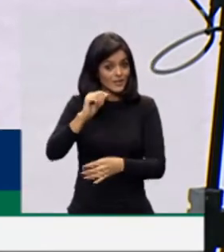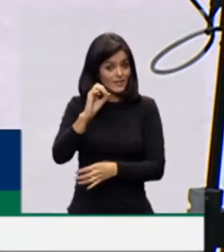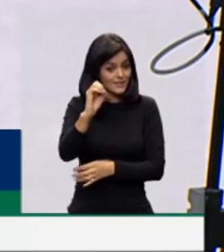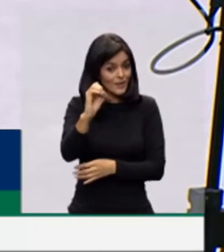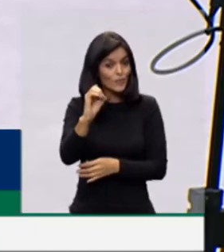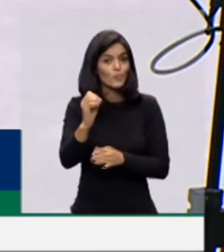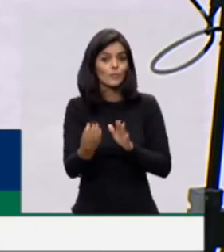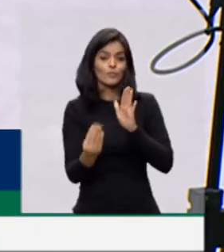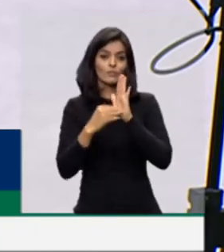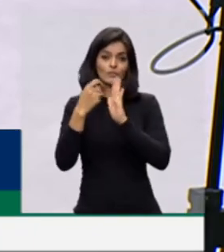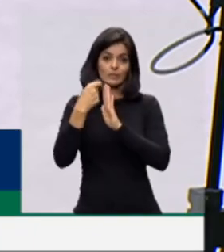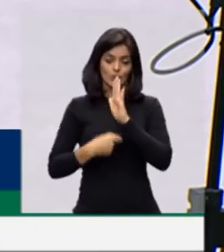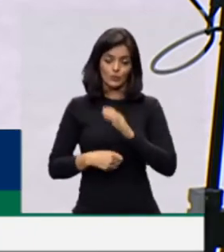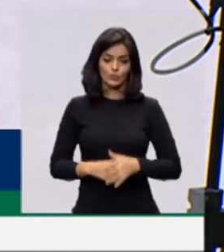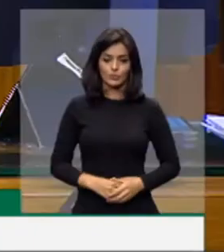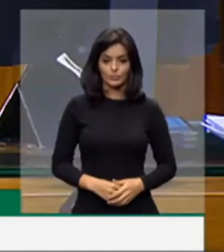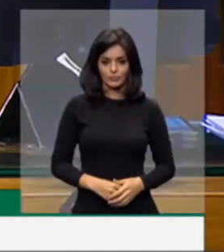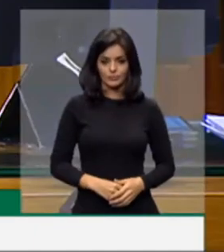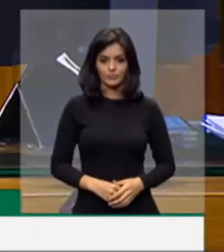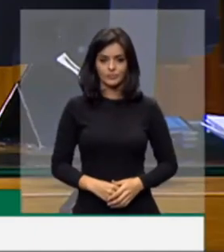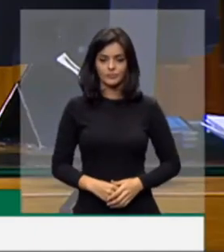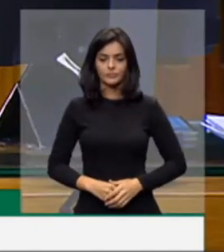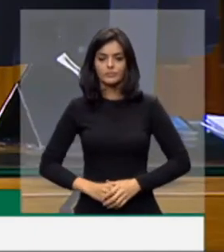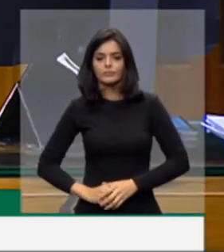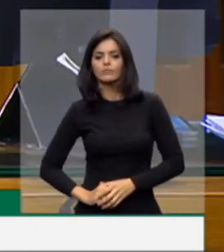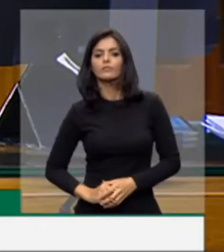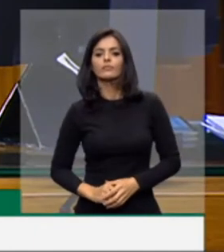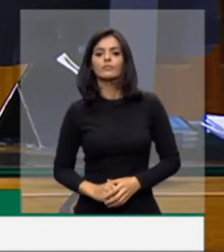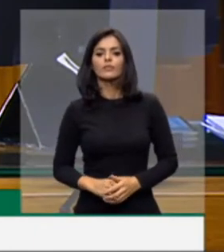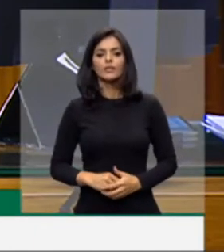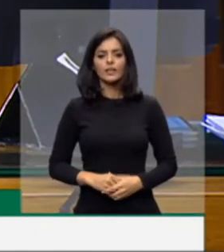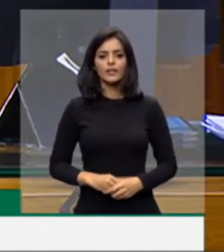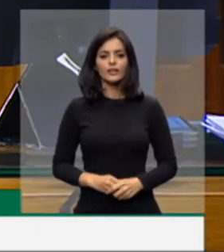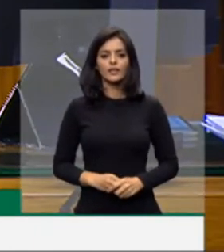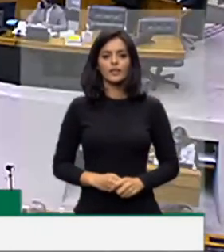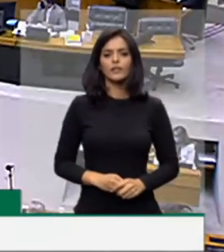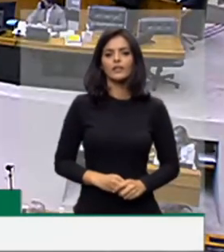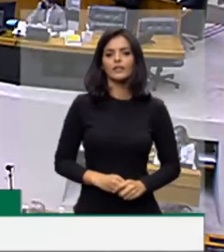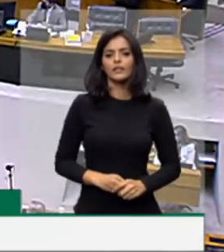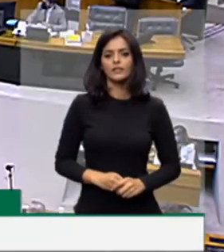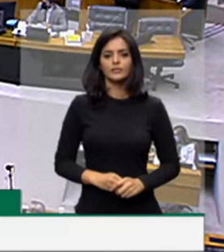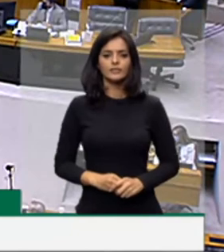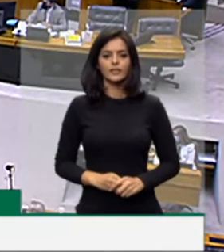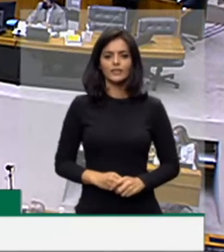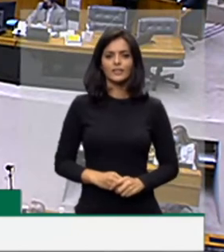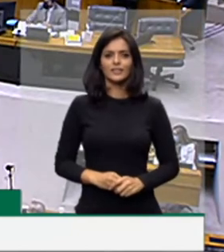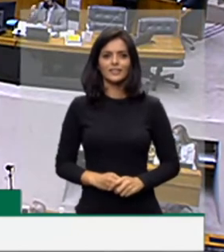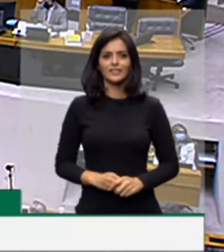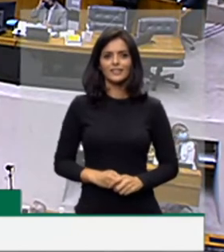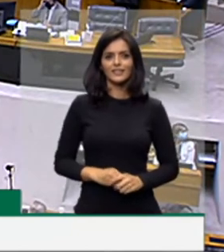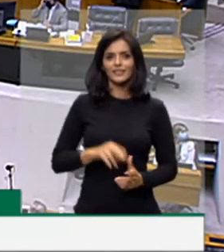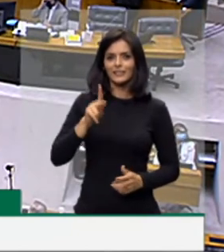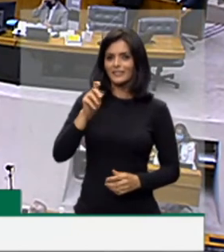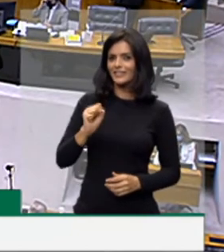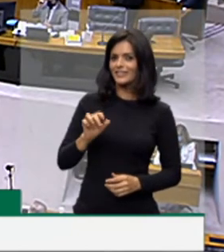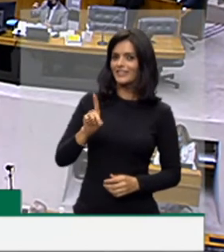PRIVATIZAÇÕES DE OUTRAS EMPRESAS. PORTANTO, NÓS VOTAMOS NÃO A ESSA SUBEMENDA. -- [PRESIDENTE]: PSB.